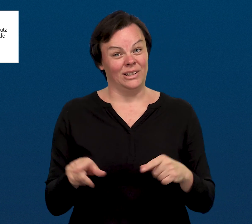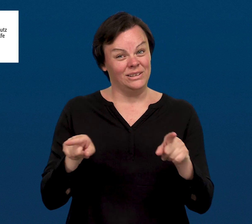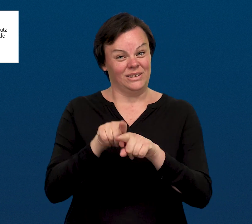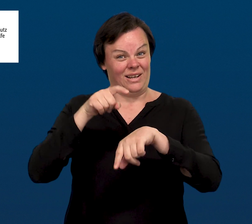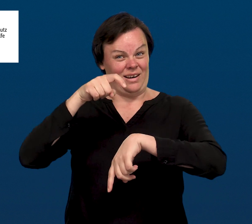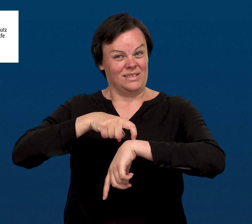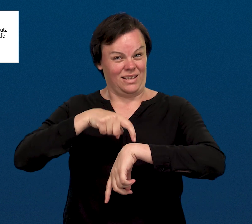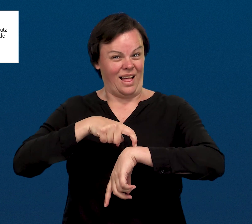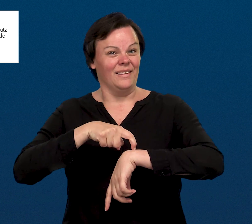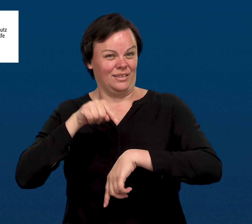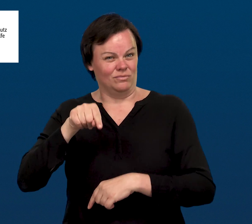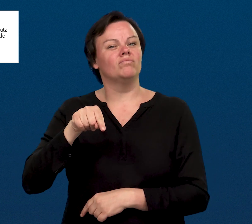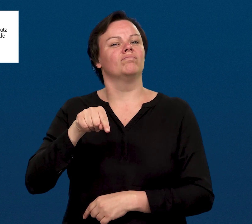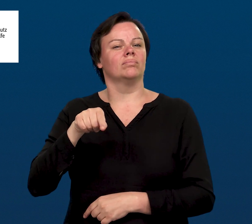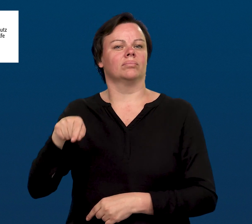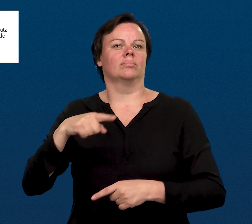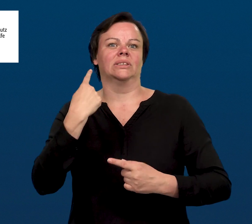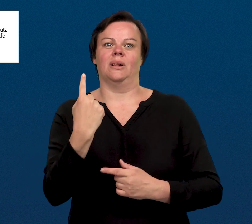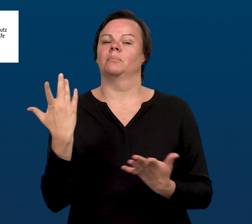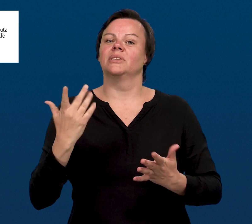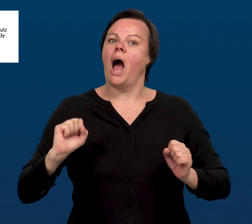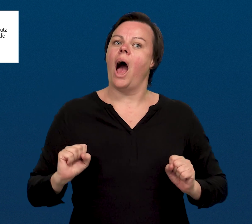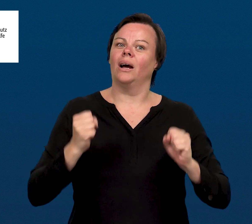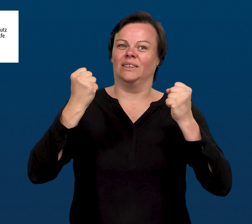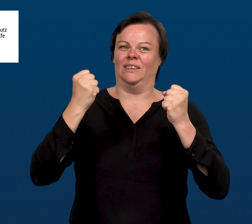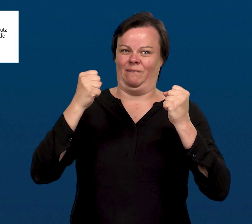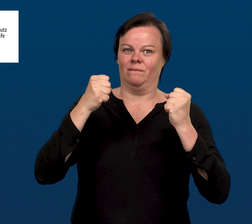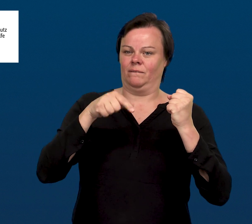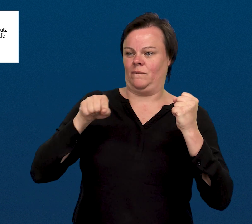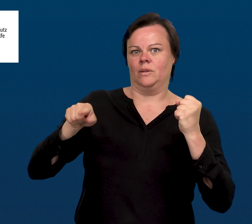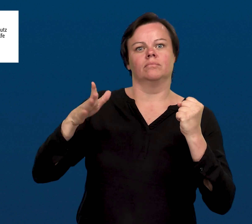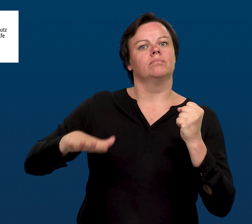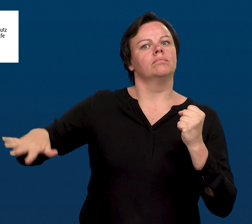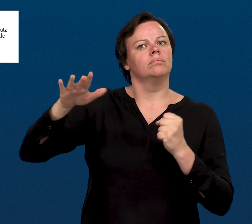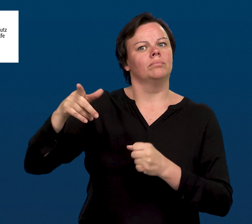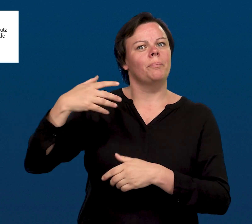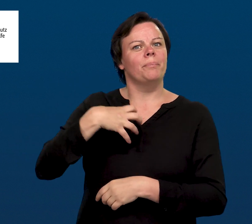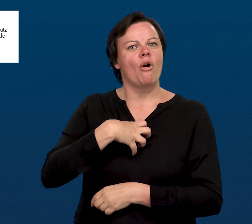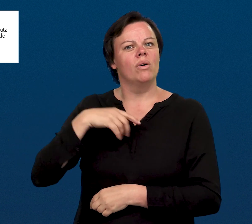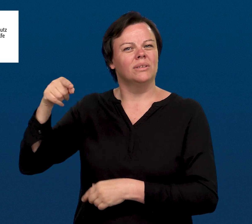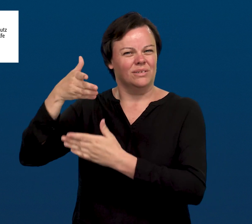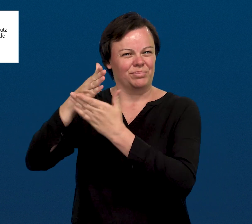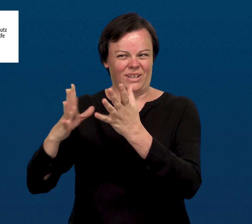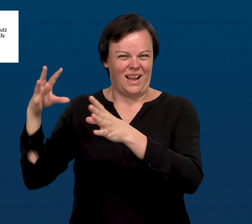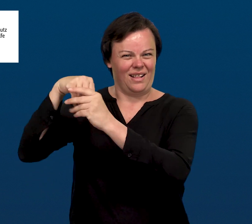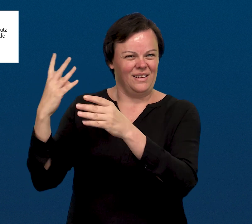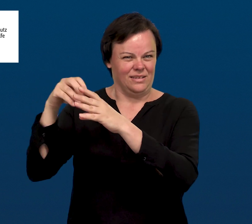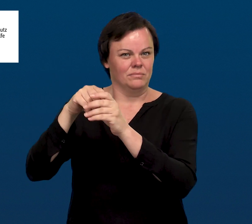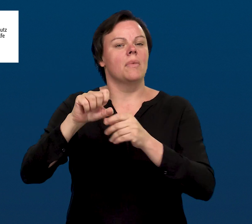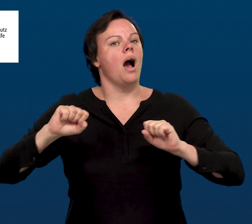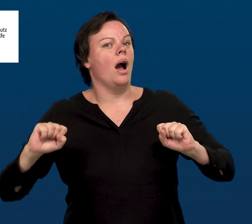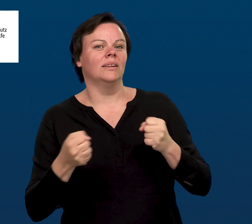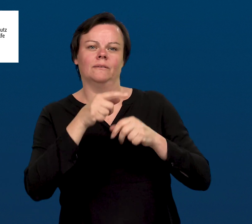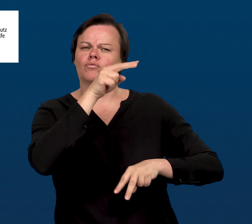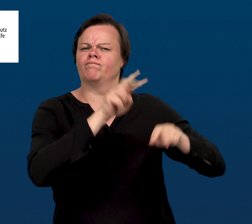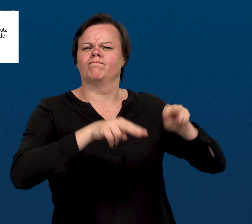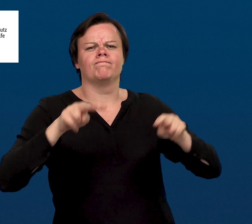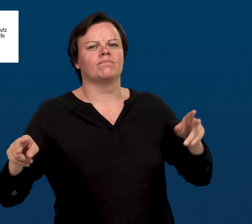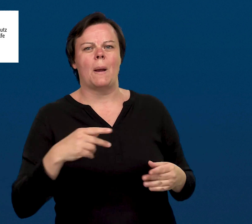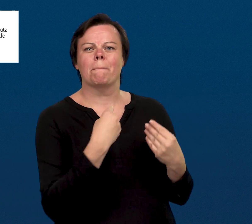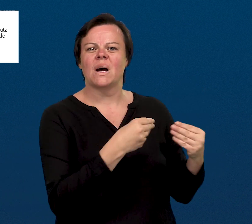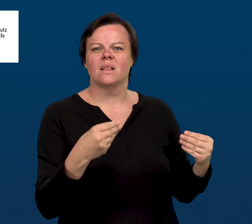Zeitgleich aktivieren die beteiligten Behörden unterschiedliche Mittel